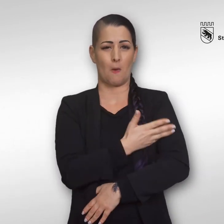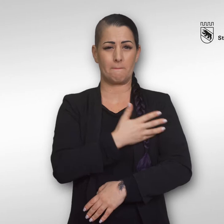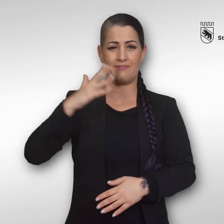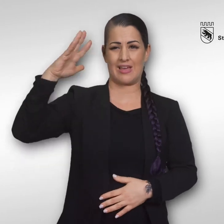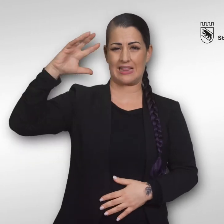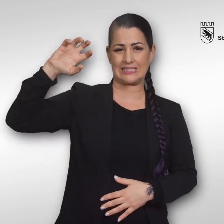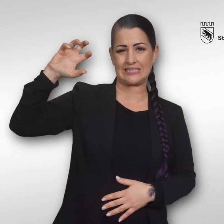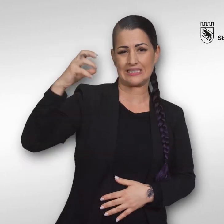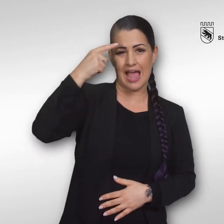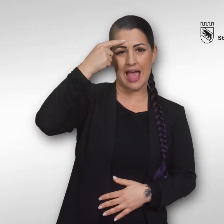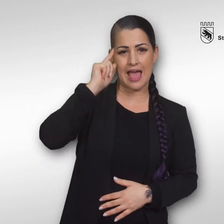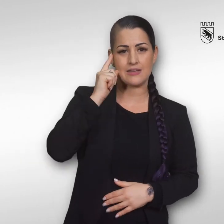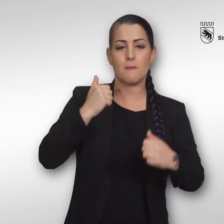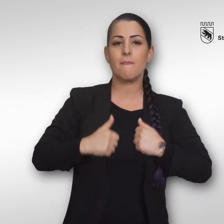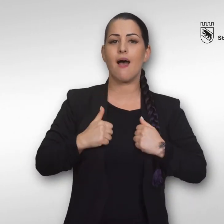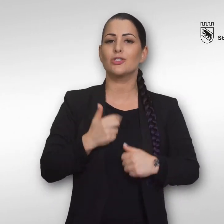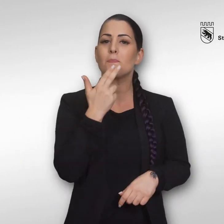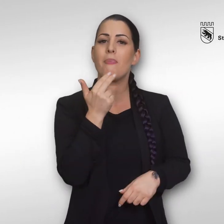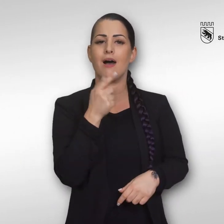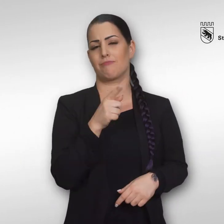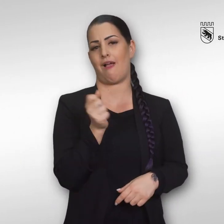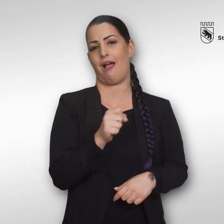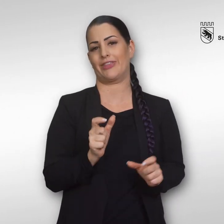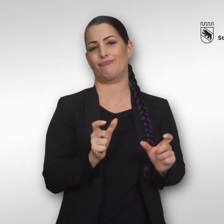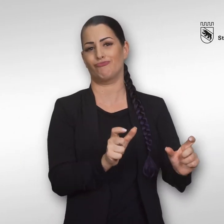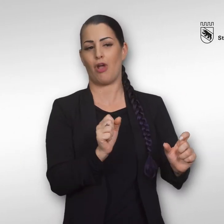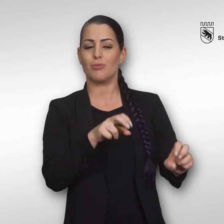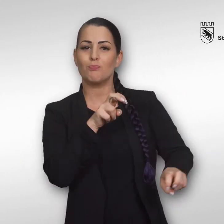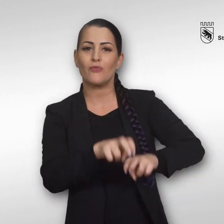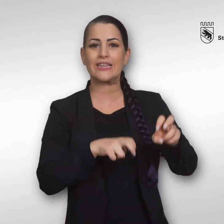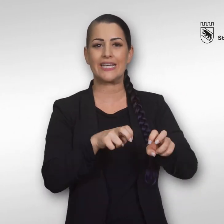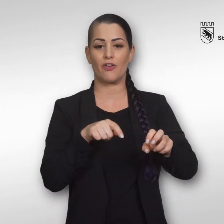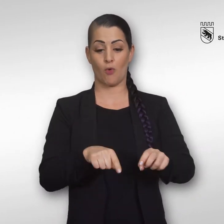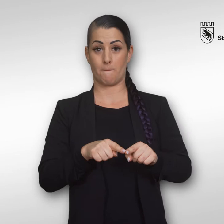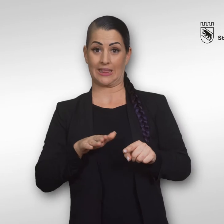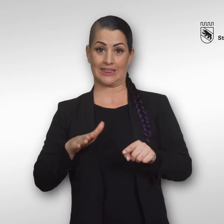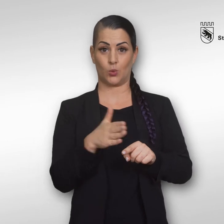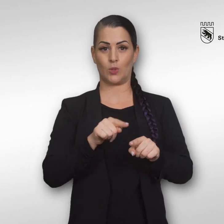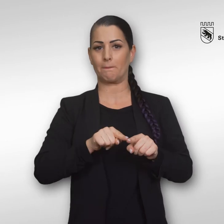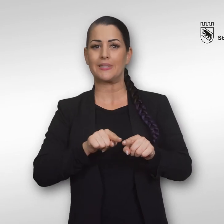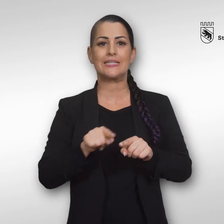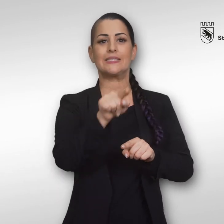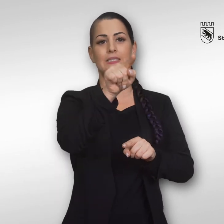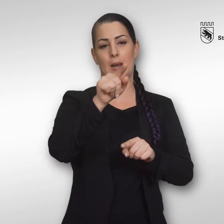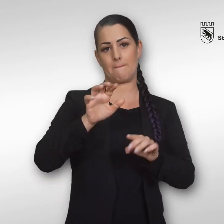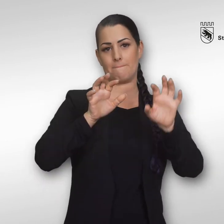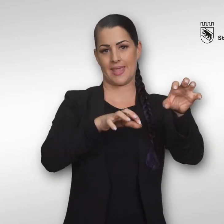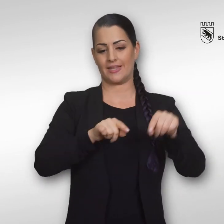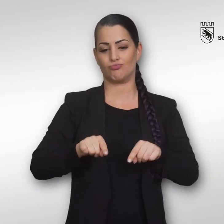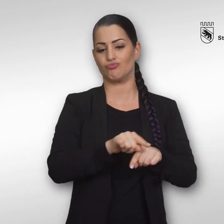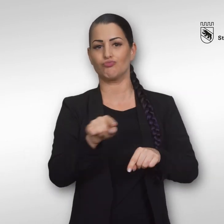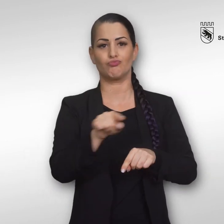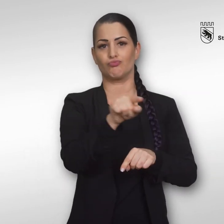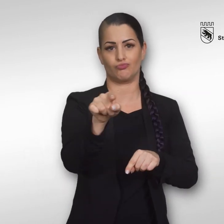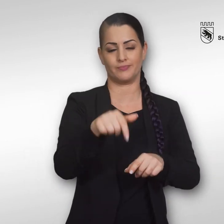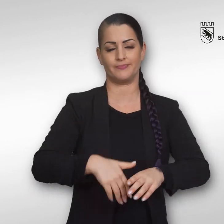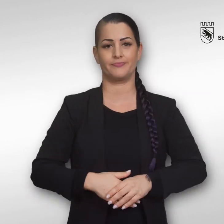Dem Badespass bei heissem Sommerwetter steht also zwischen Thun und Bern nichts im Weg.